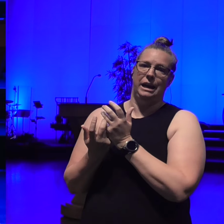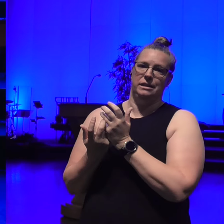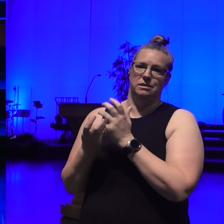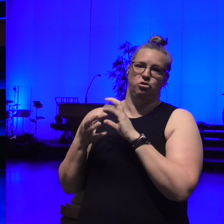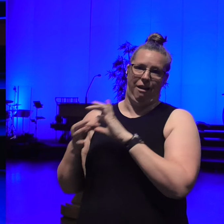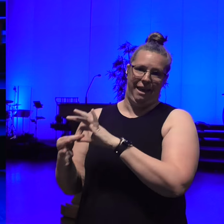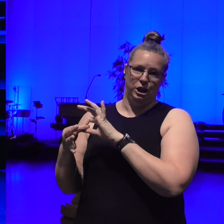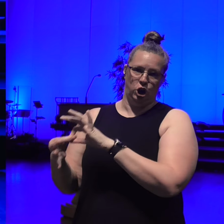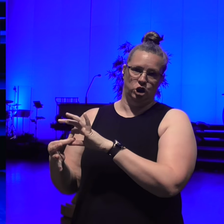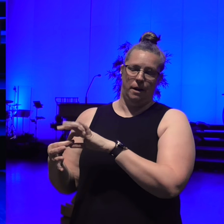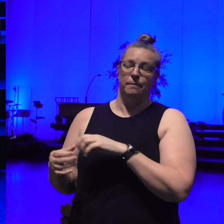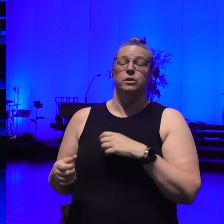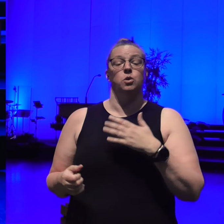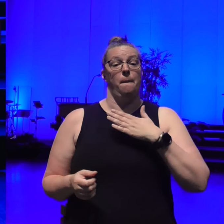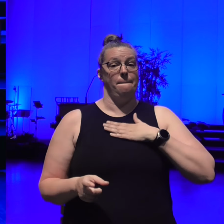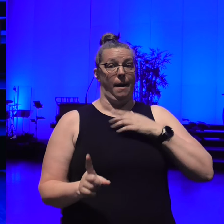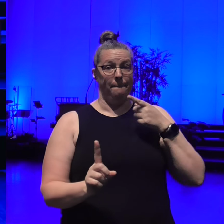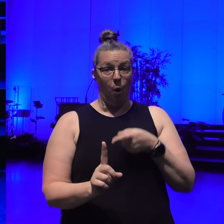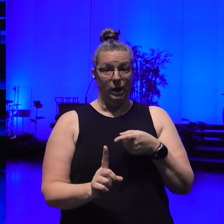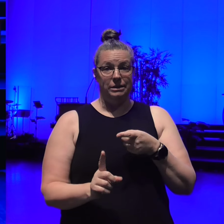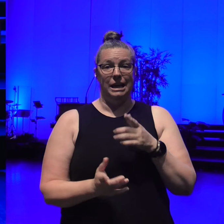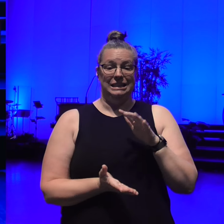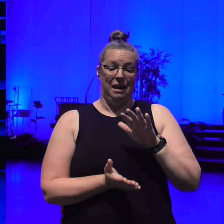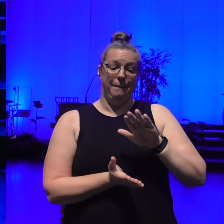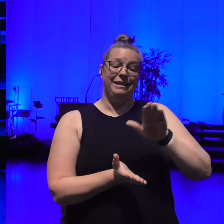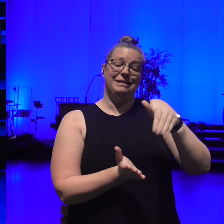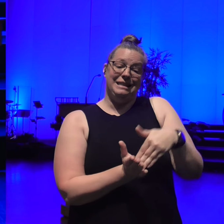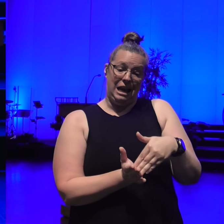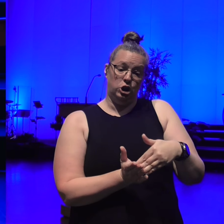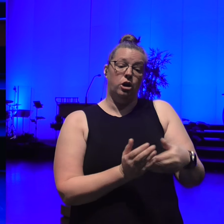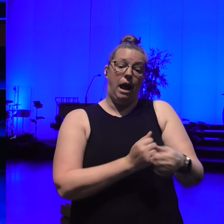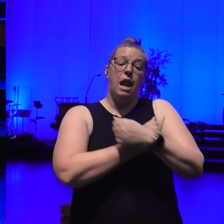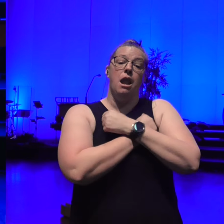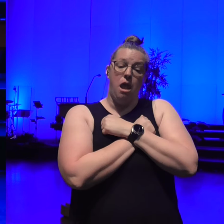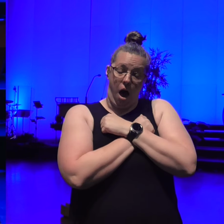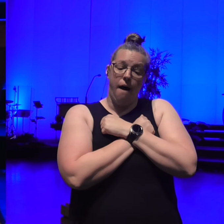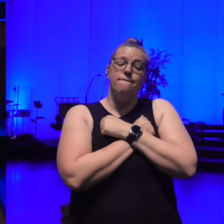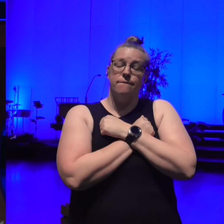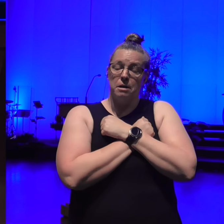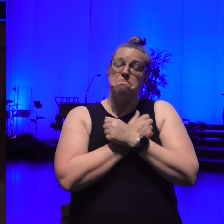El punto que quiero plantear es que estar centrado en el amor a veces significa tomar